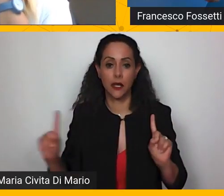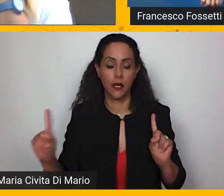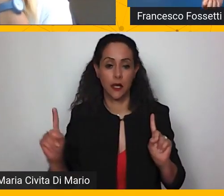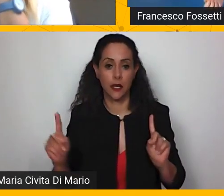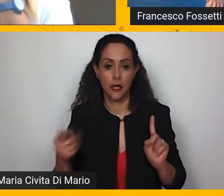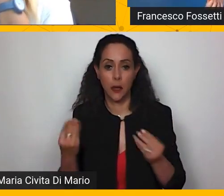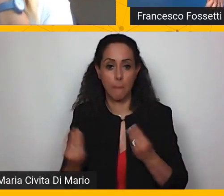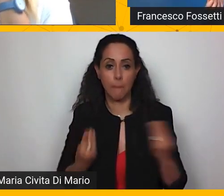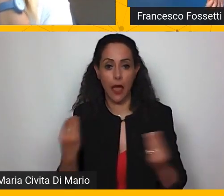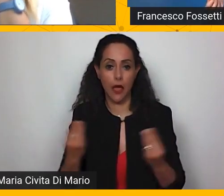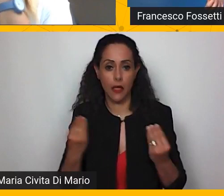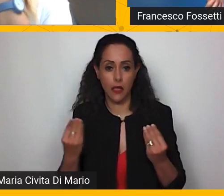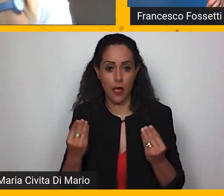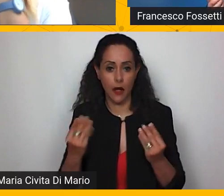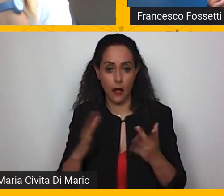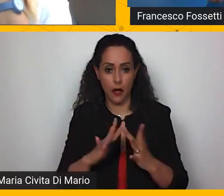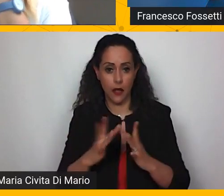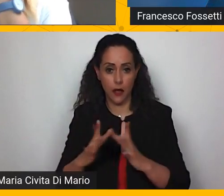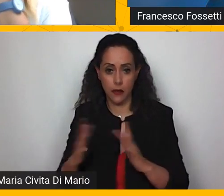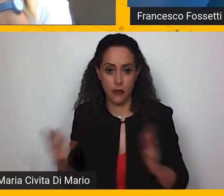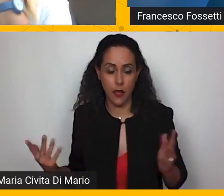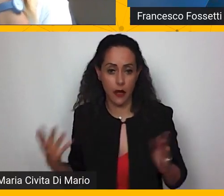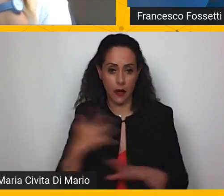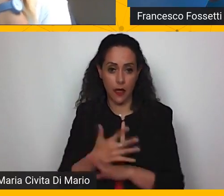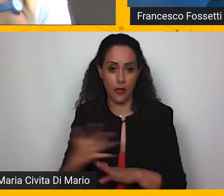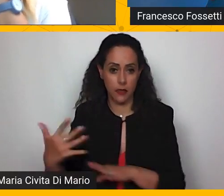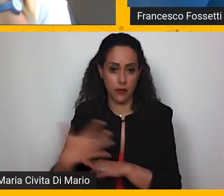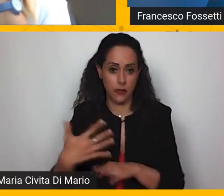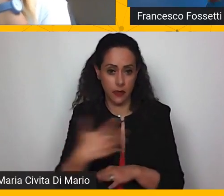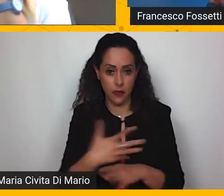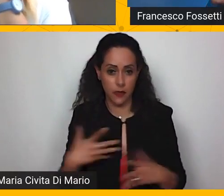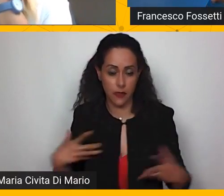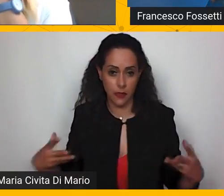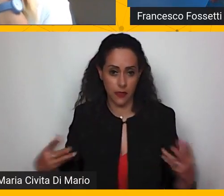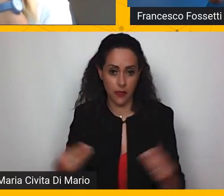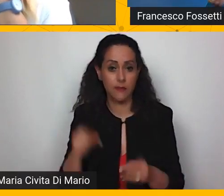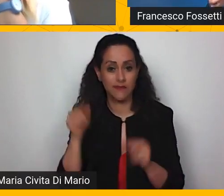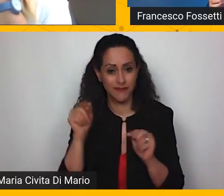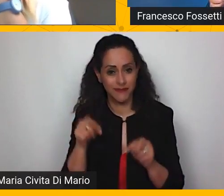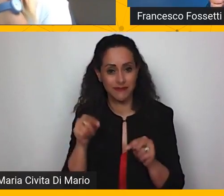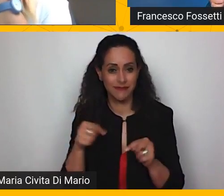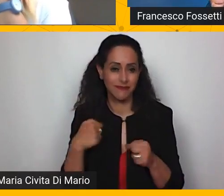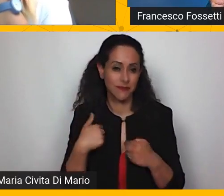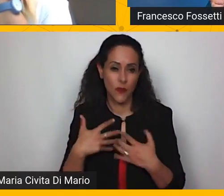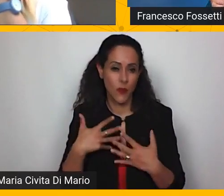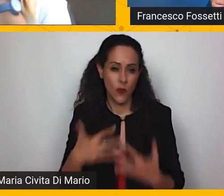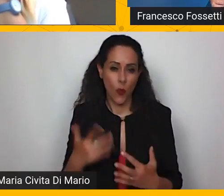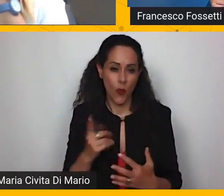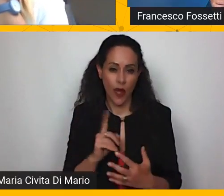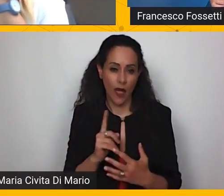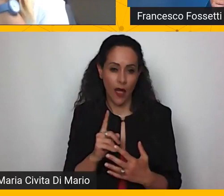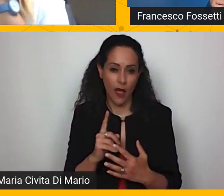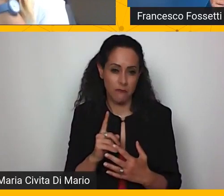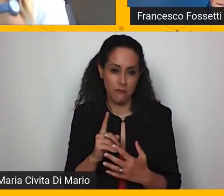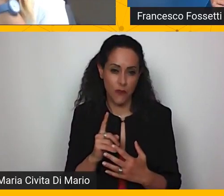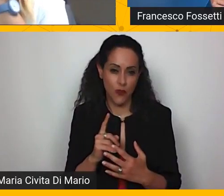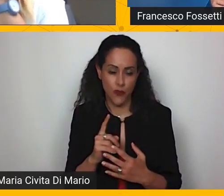multijocatore online ehm questo rischio sono sono giochi che io